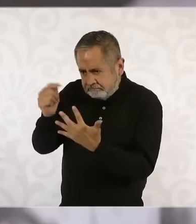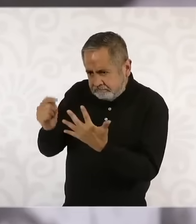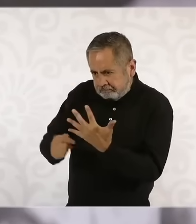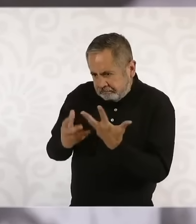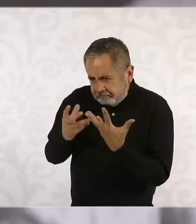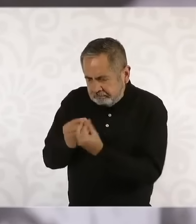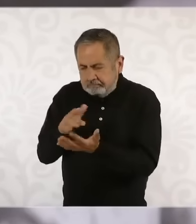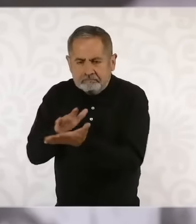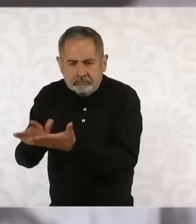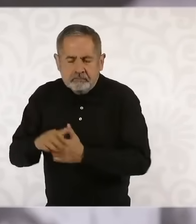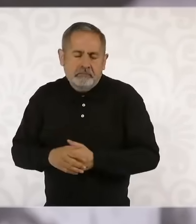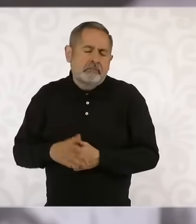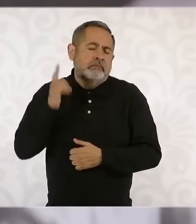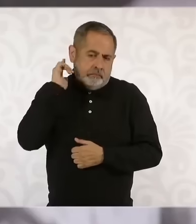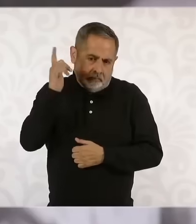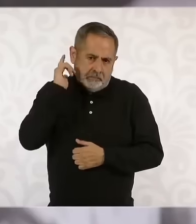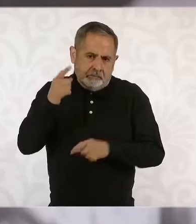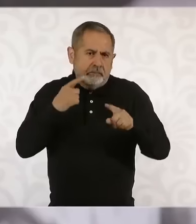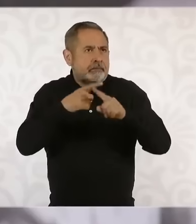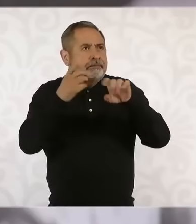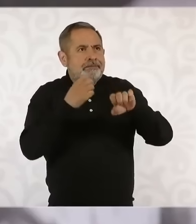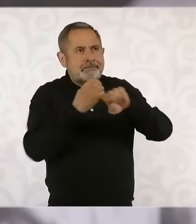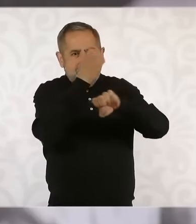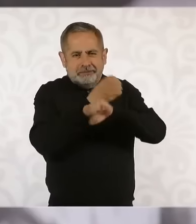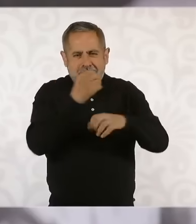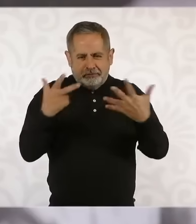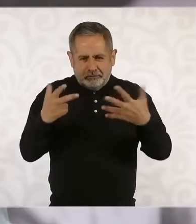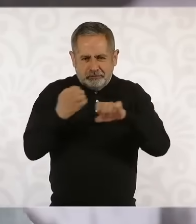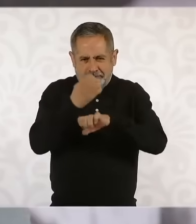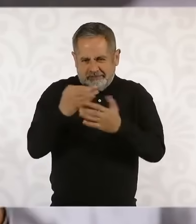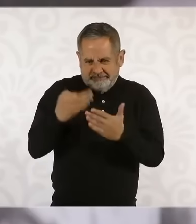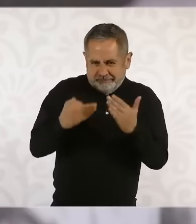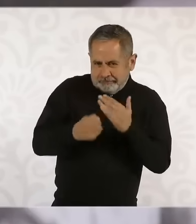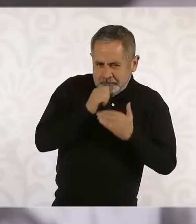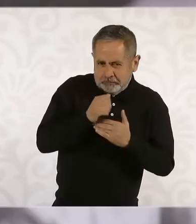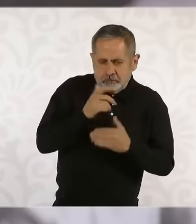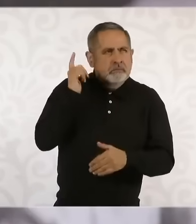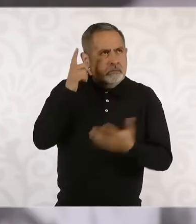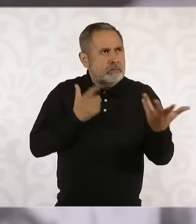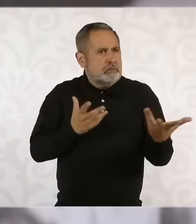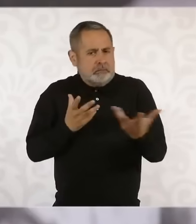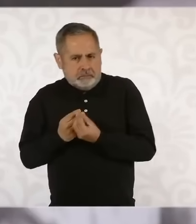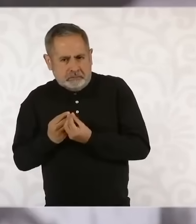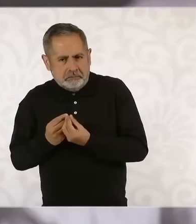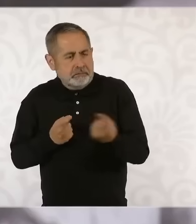todos los estados se sumaran porque podríamos tener la información total del origen de la